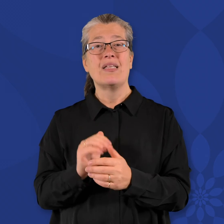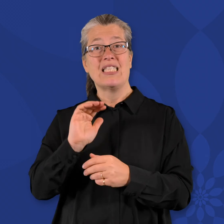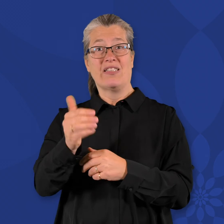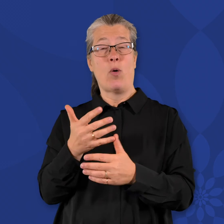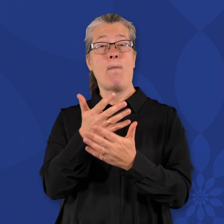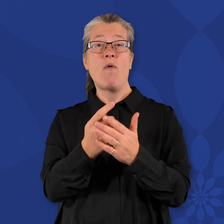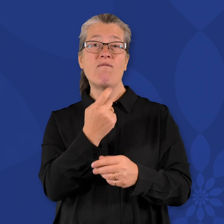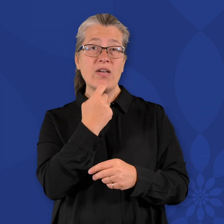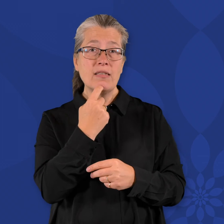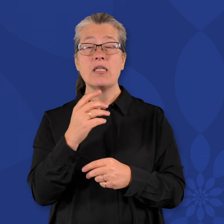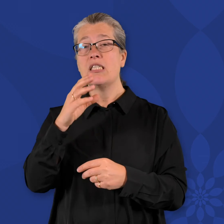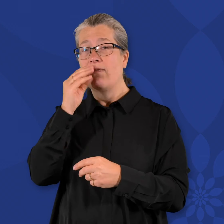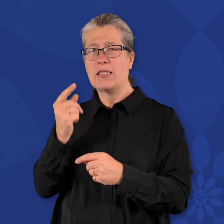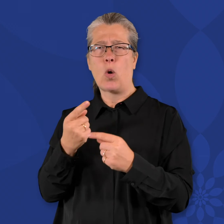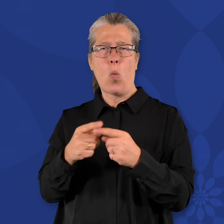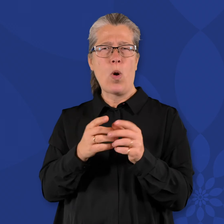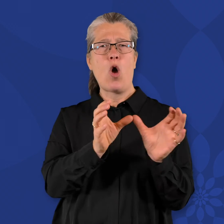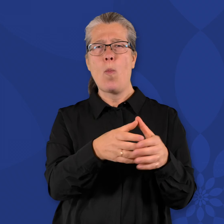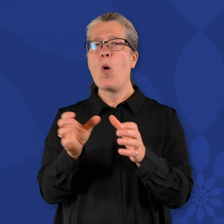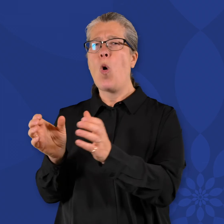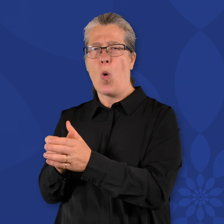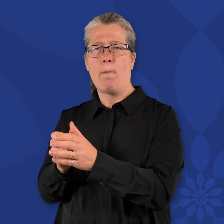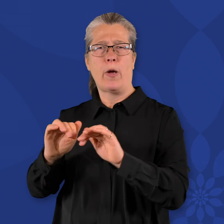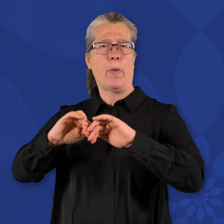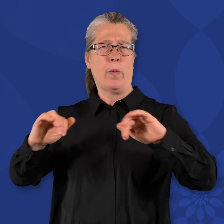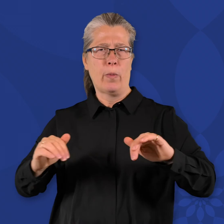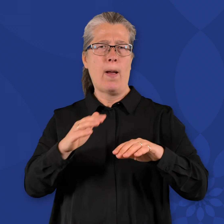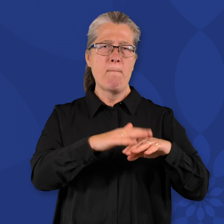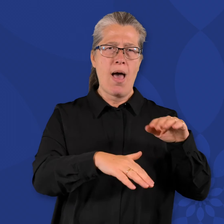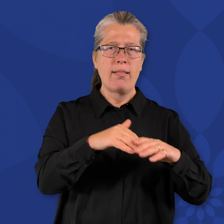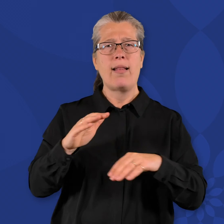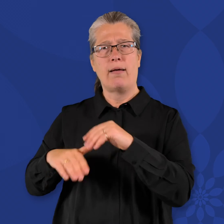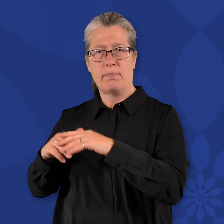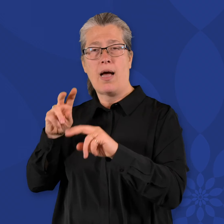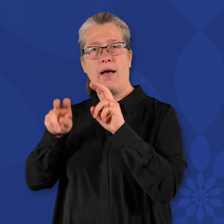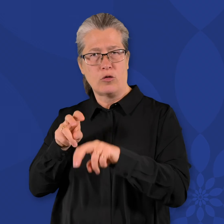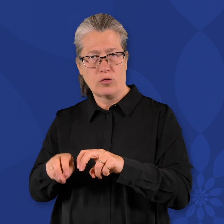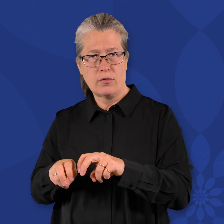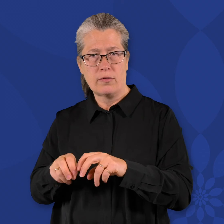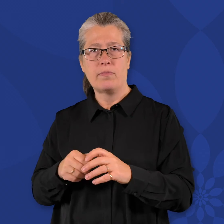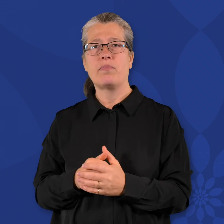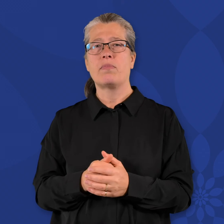De finskspråkiga och svenskspråkiga svaren analyserades separat.